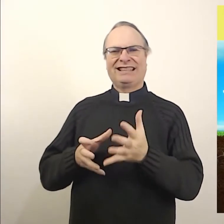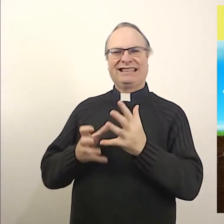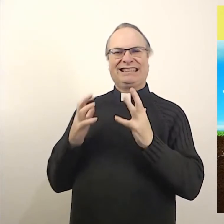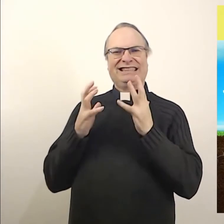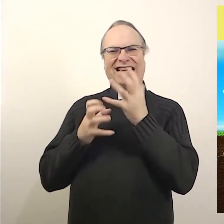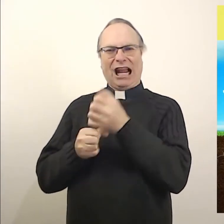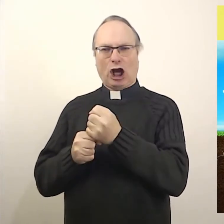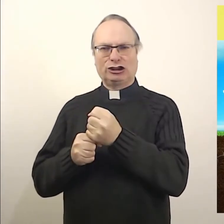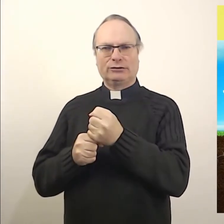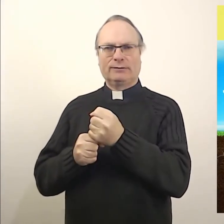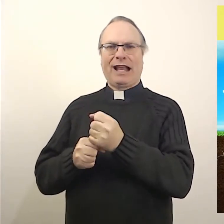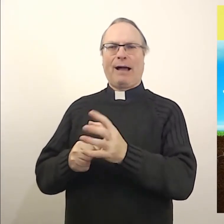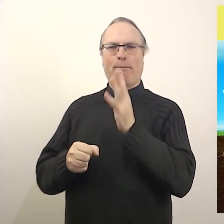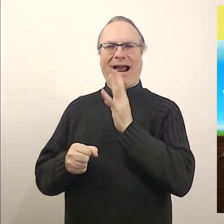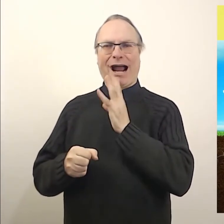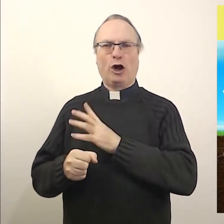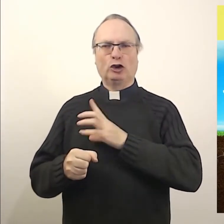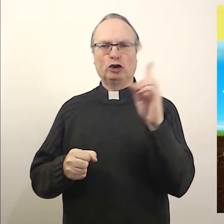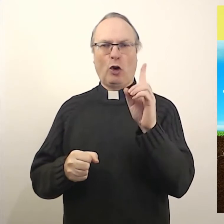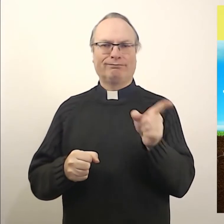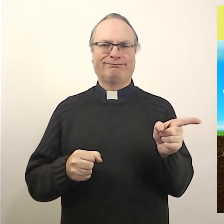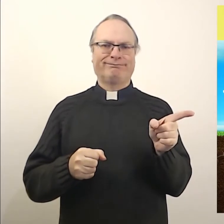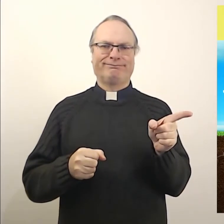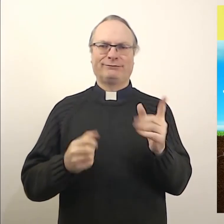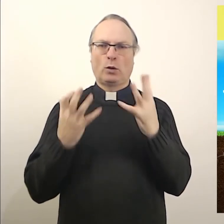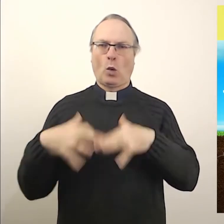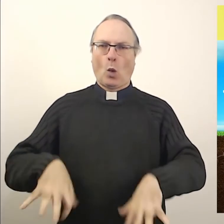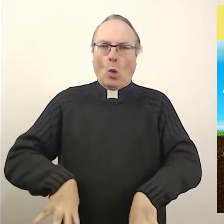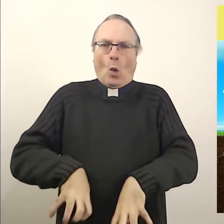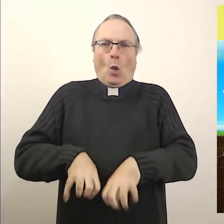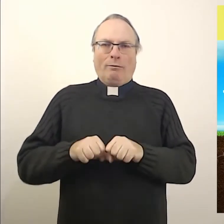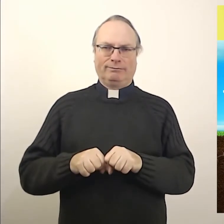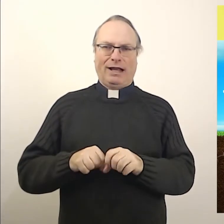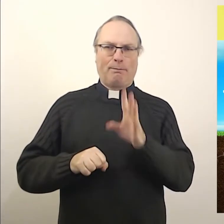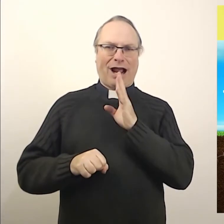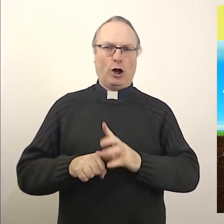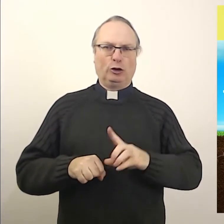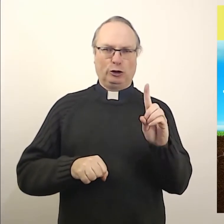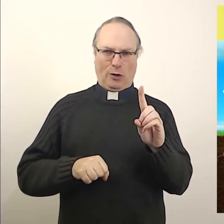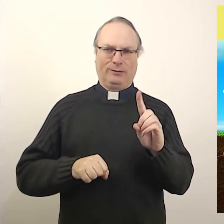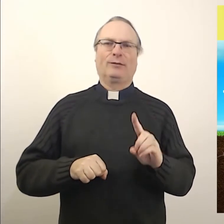S’accrocher à la Parole de Dieu. S'abreuver de la Parole de Dieu